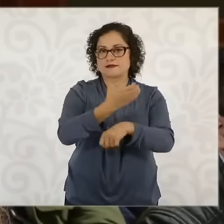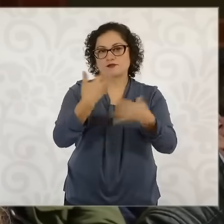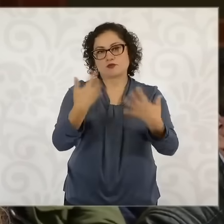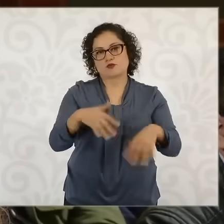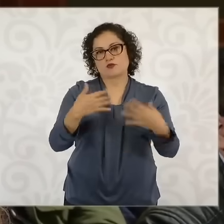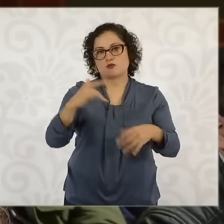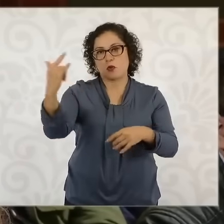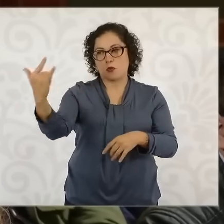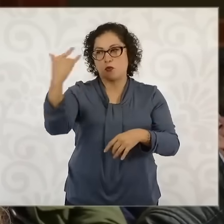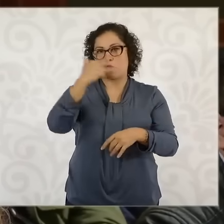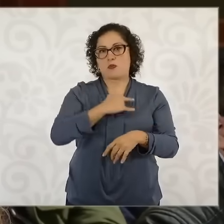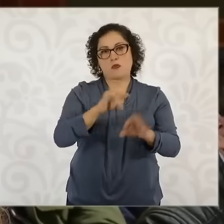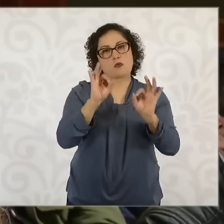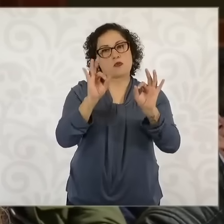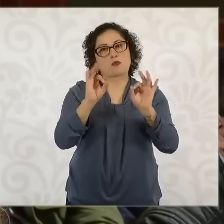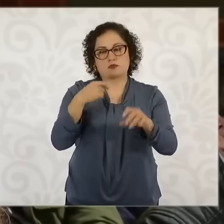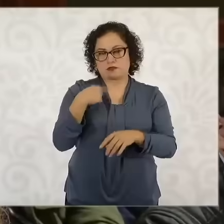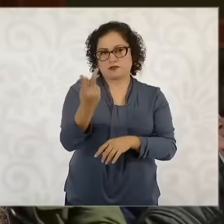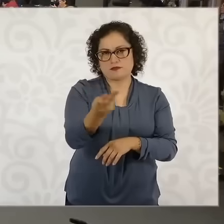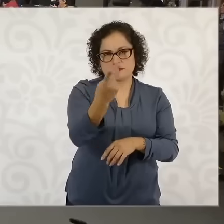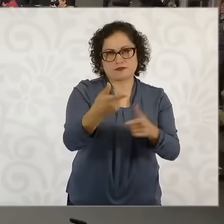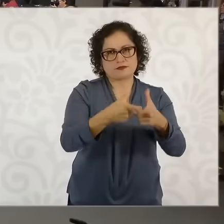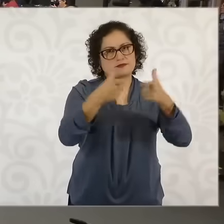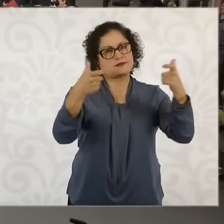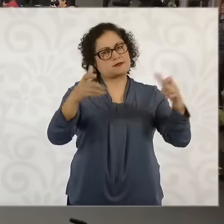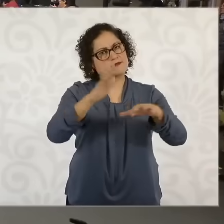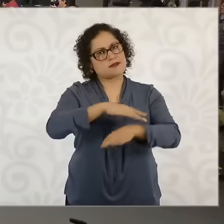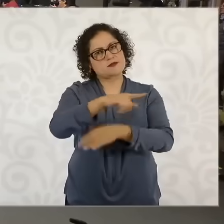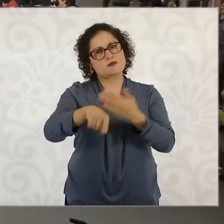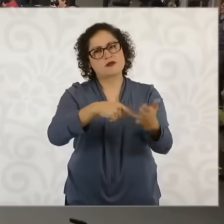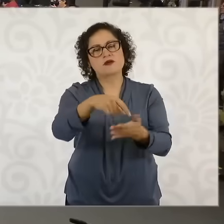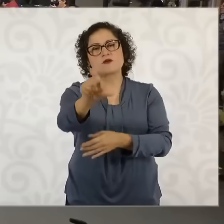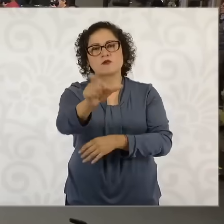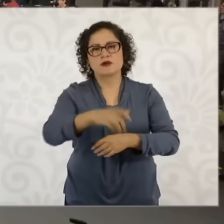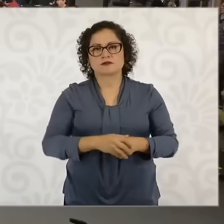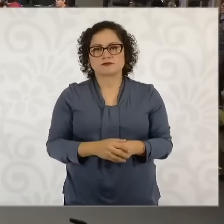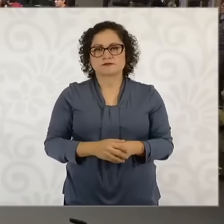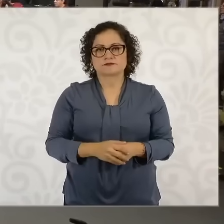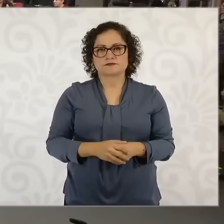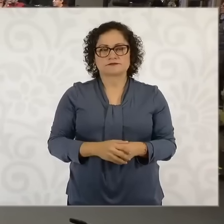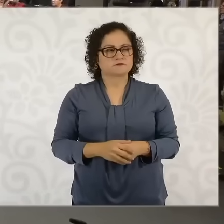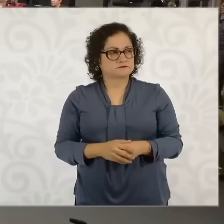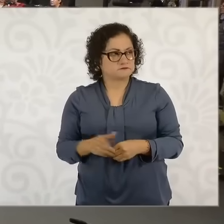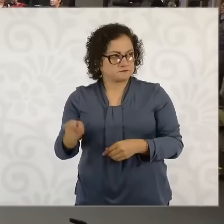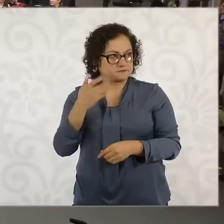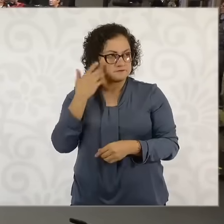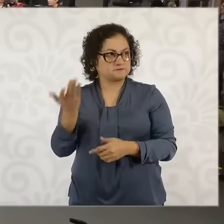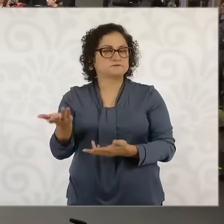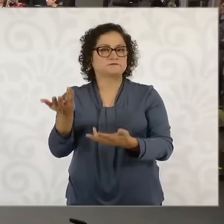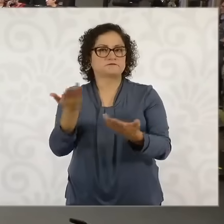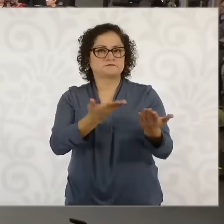Entonces, preguntarles para cuándo tienen previsto dar este paso. ¿Quiere contestar? [Música]